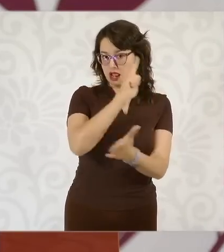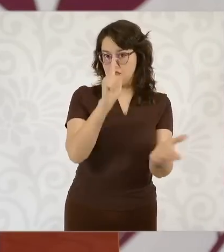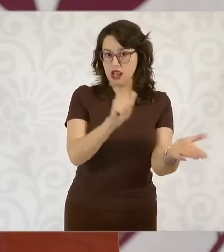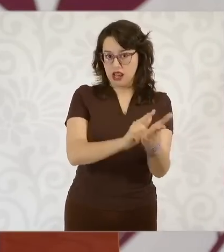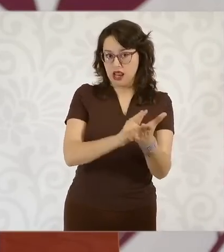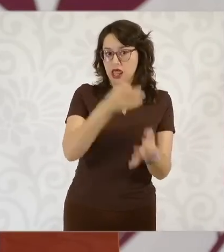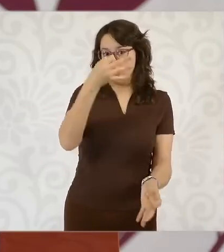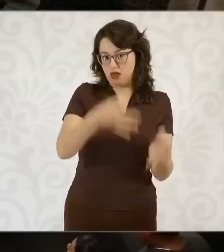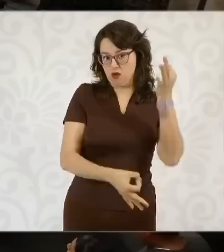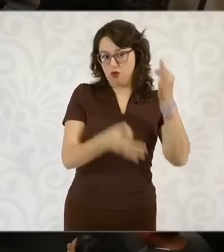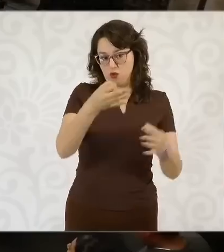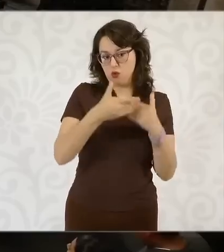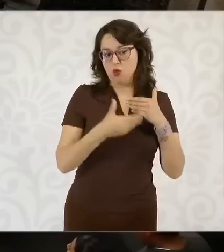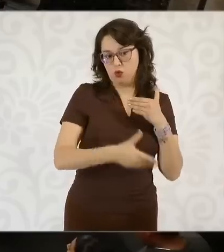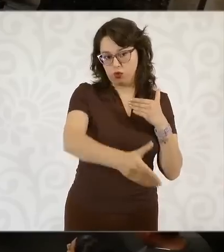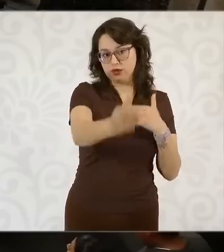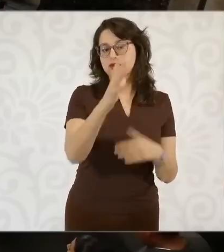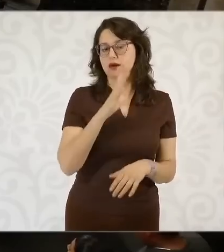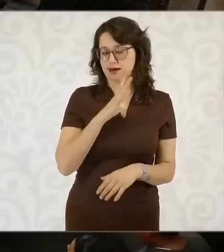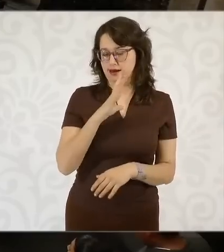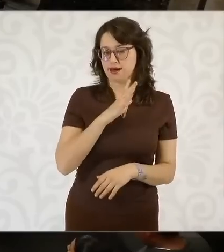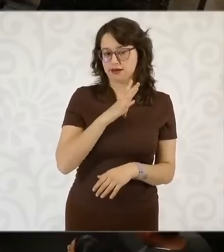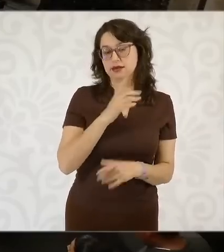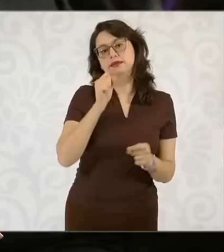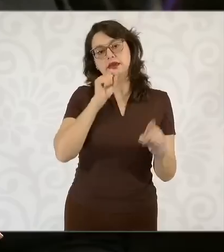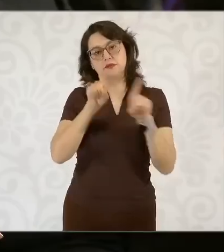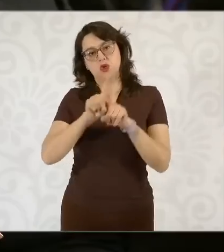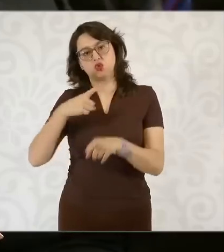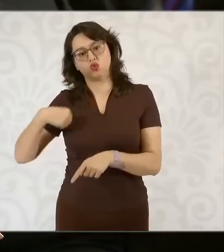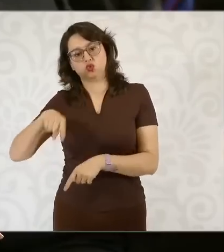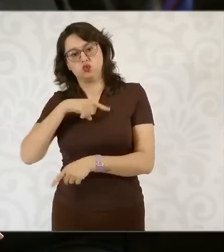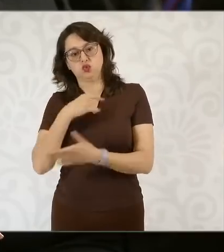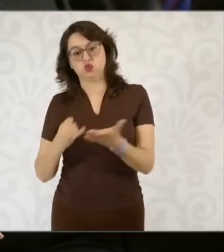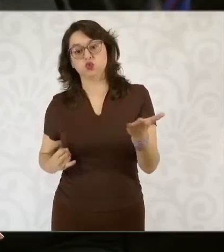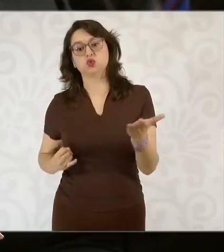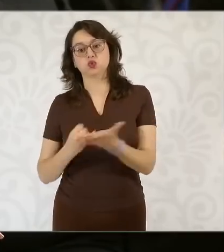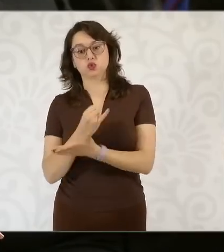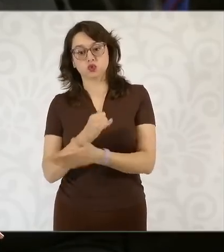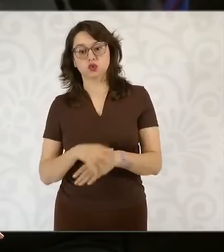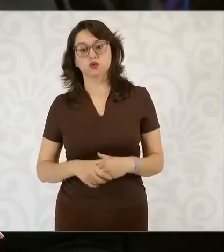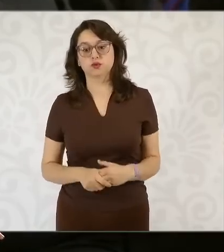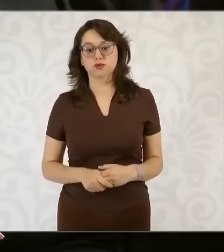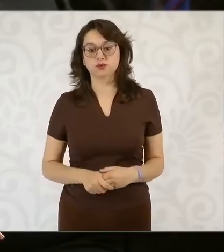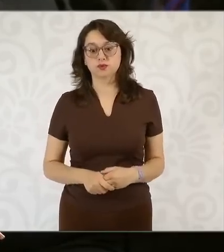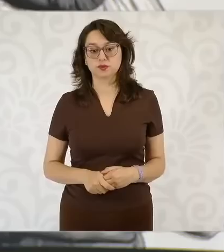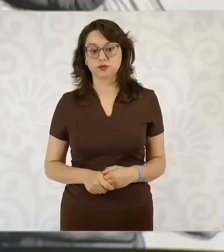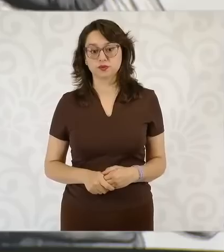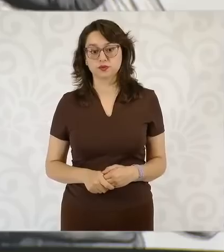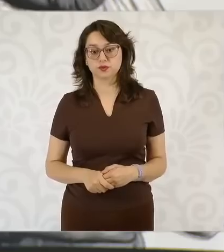arancelarias Pues habría que este que hablar con